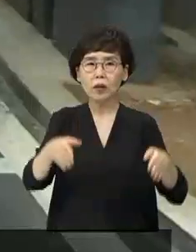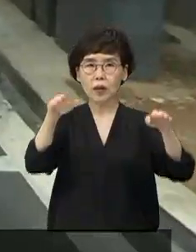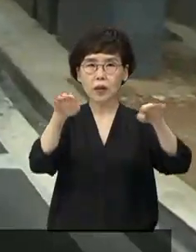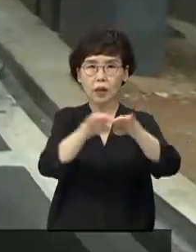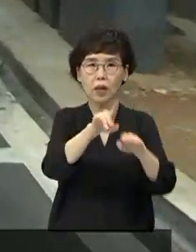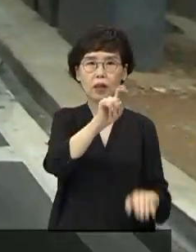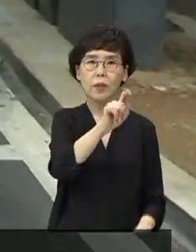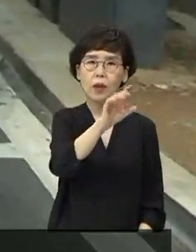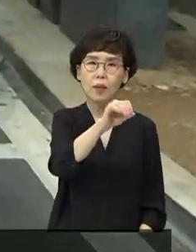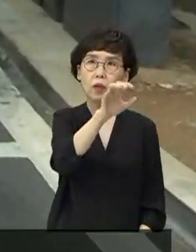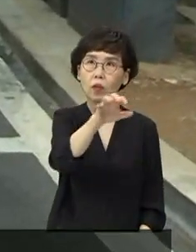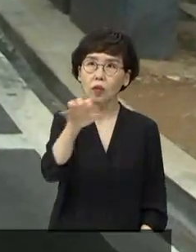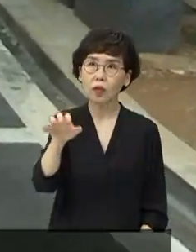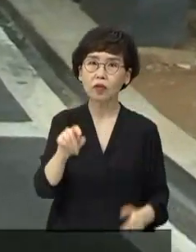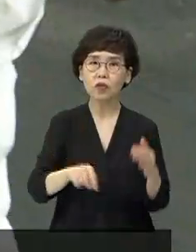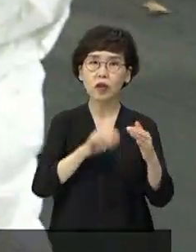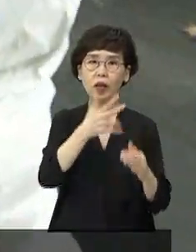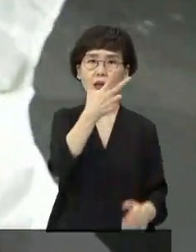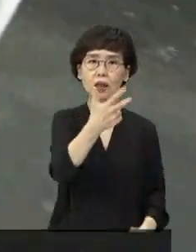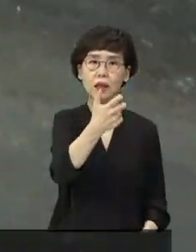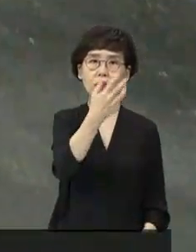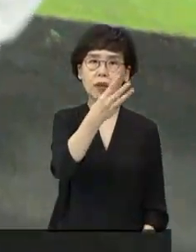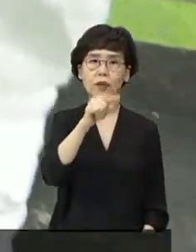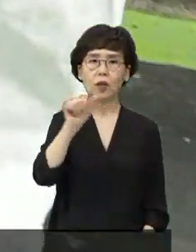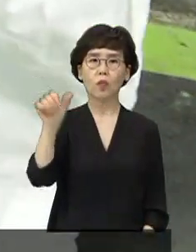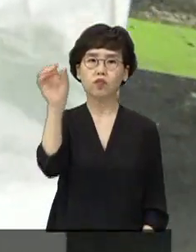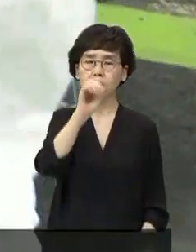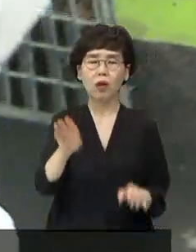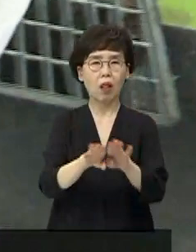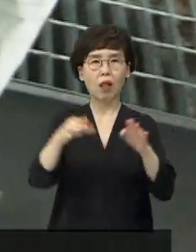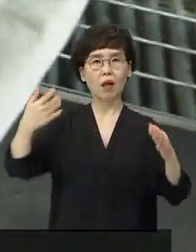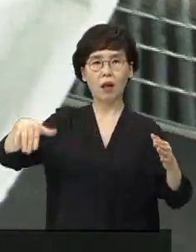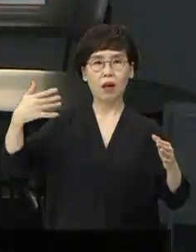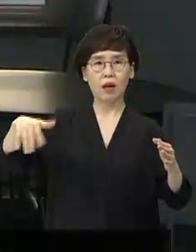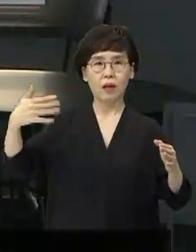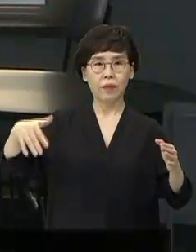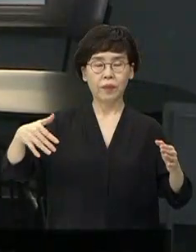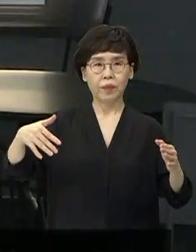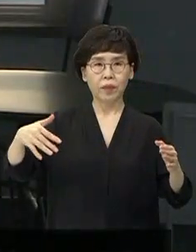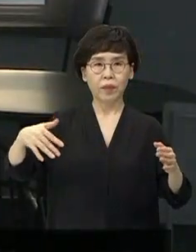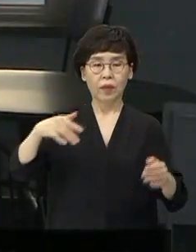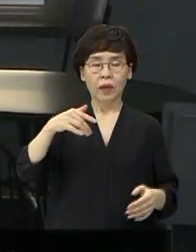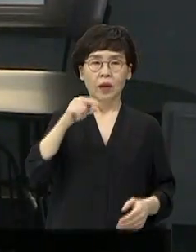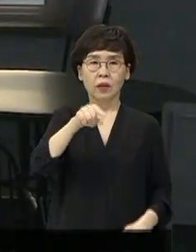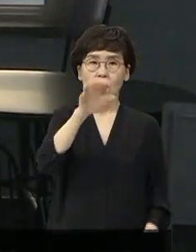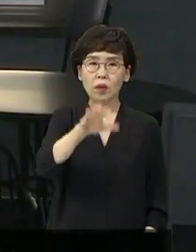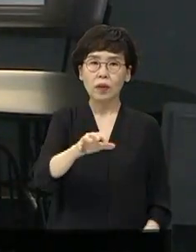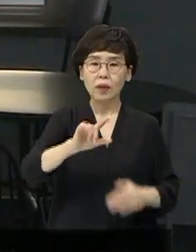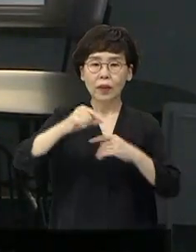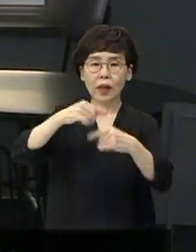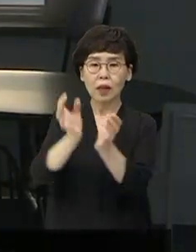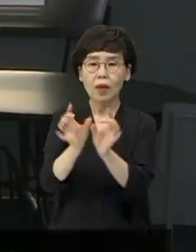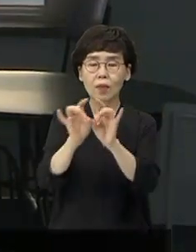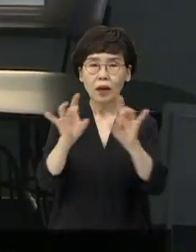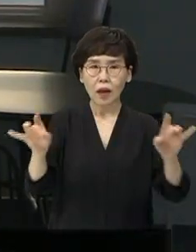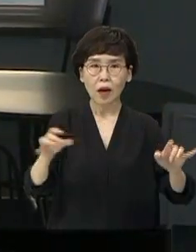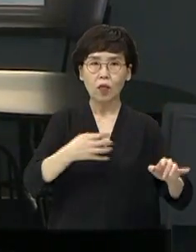중 73.5% 정도가 아직 문을 열지 않았습니다. 해당 시설들은 지자체별 위험도 평가를 거친 뒤 순차적으로 문을 엽니다.